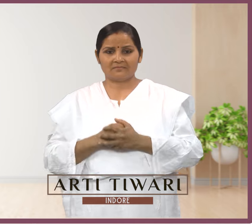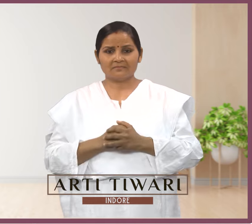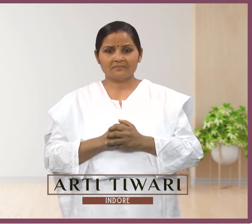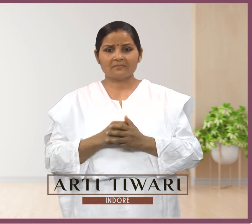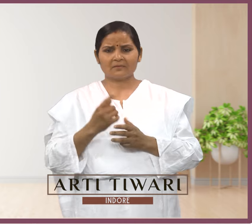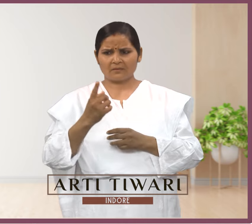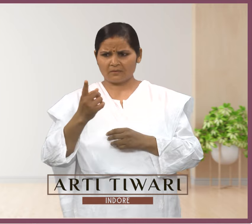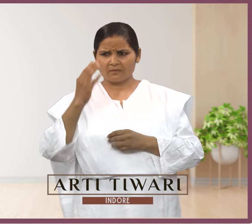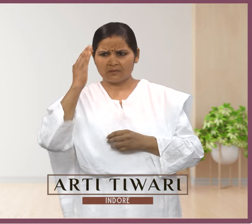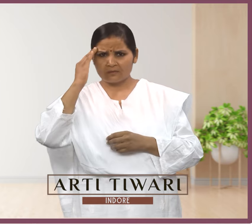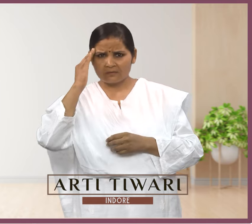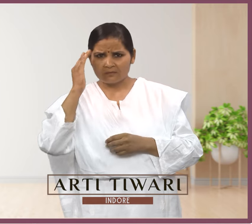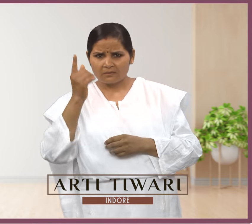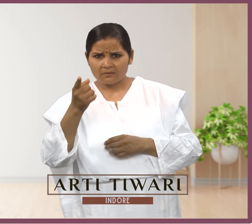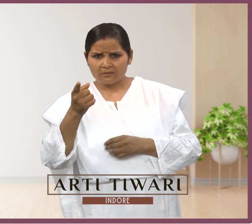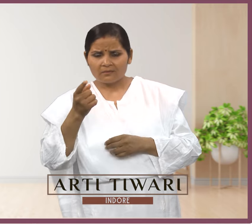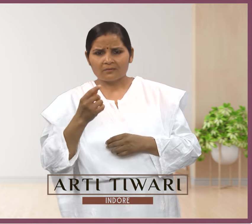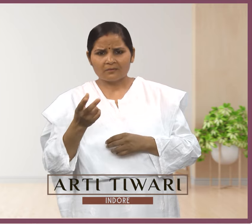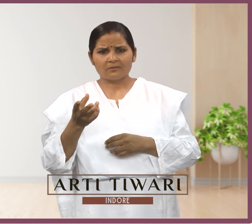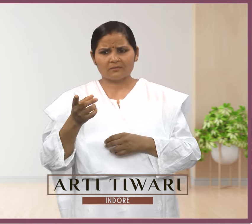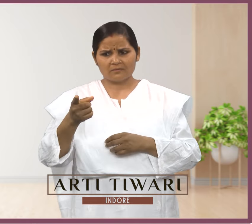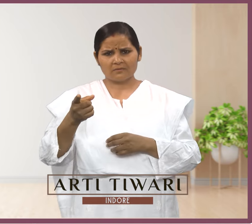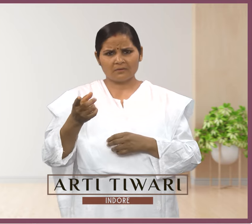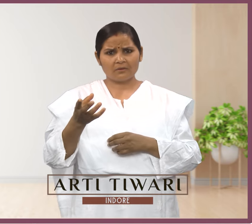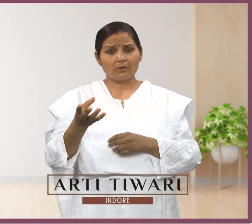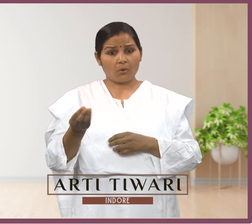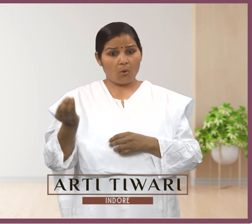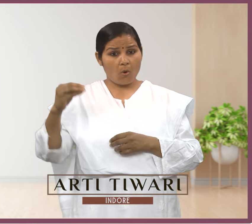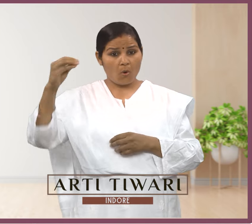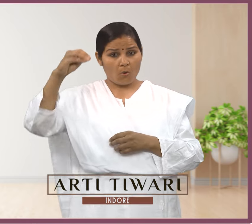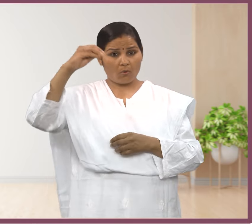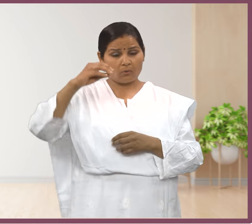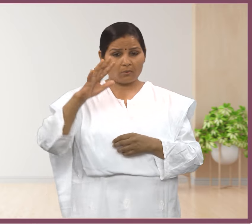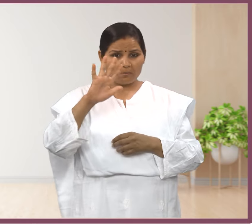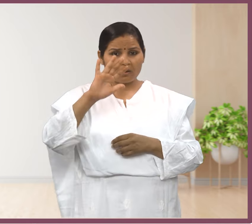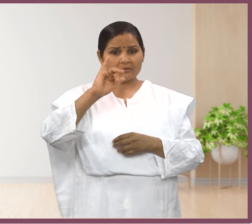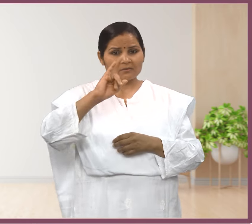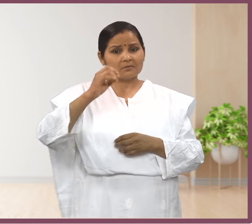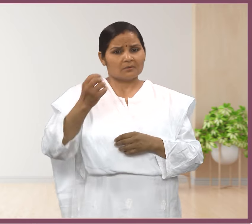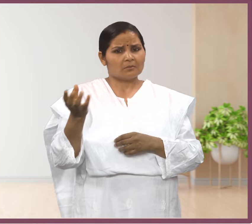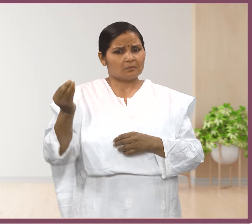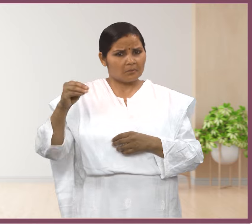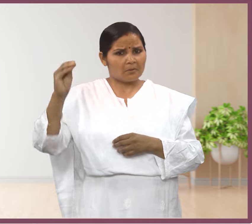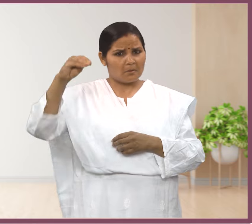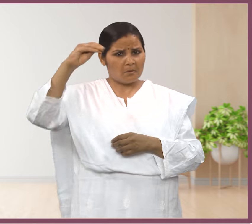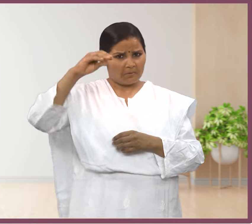నేను ఈ విన్యాసాన్ని మరో ఐదు-ఆరు సార్లు ప్రదర్శించ గలనని మీరు అనుకుంటున్నారా?